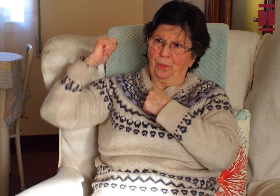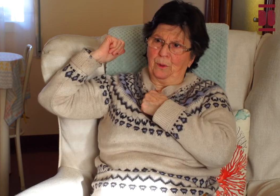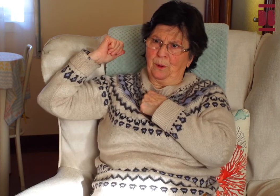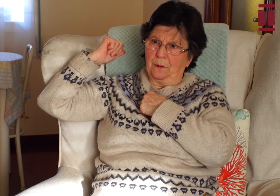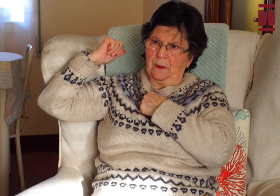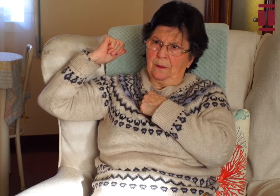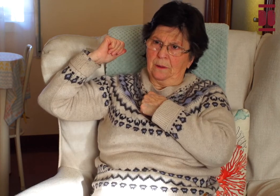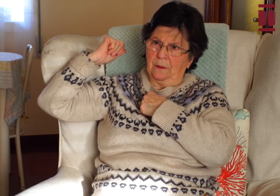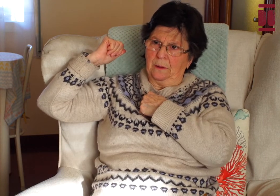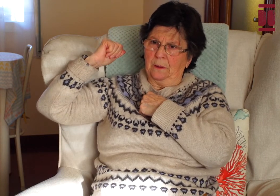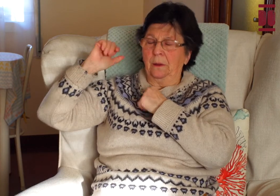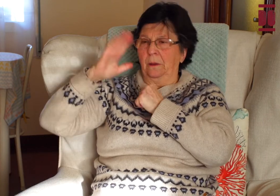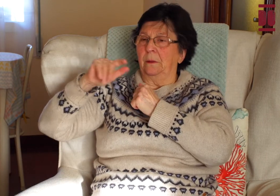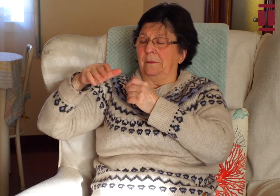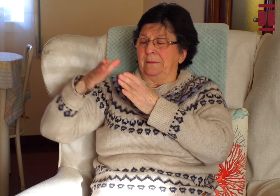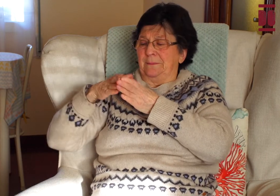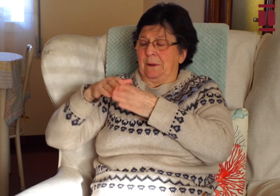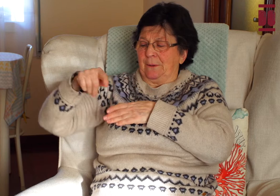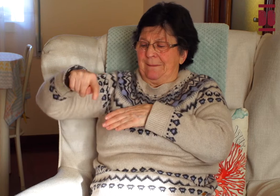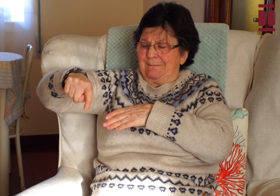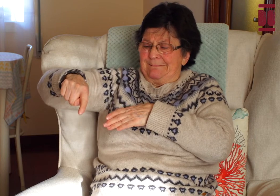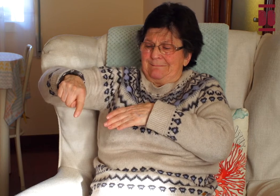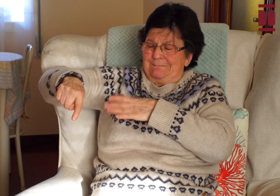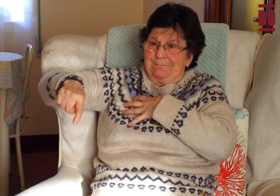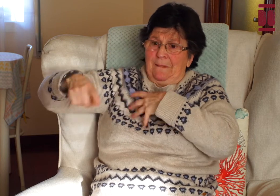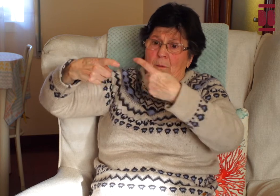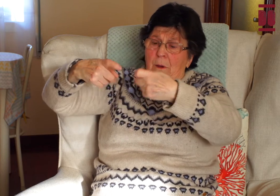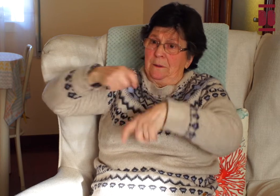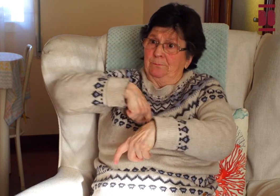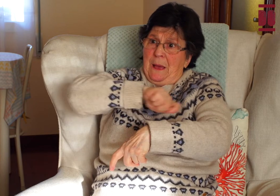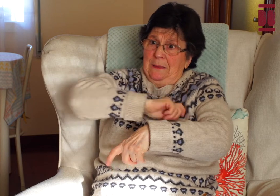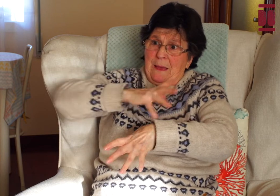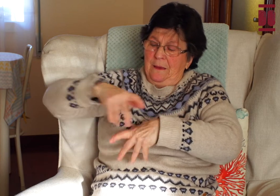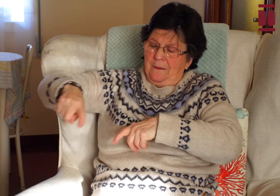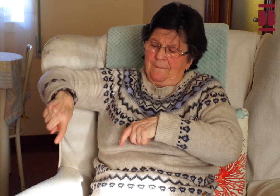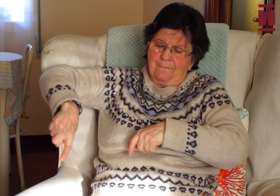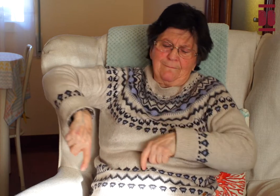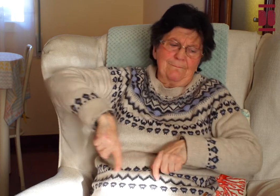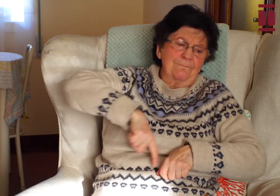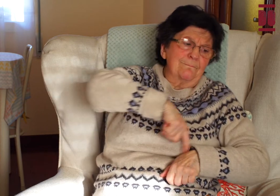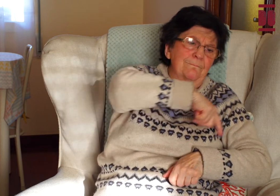Barcelona, allí. Bueno, en casa se apoyaba en una pierna, la otra estaba rota. Bordeó toda España